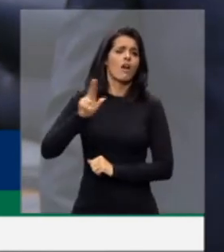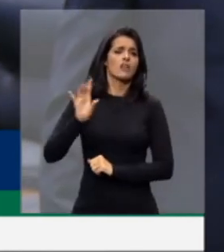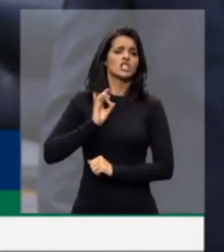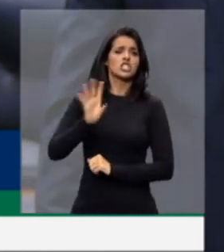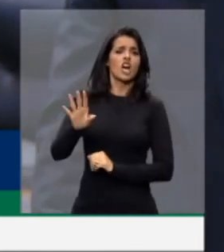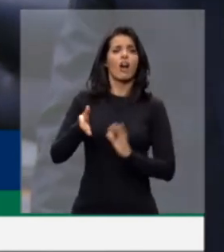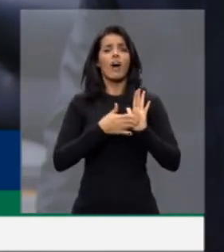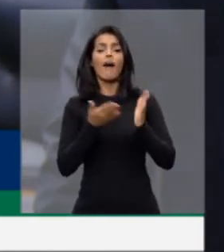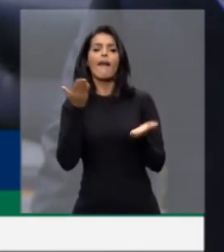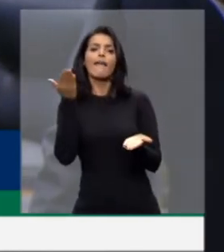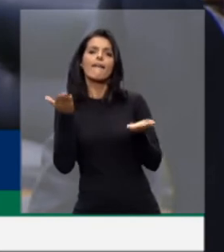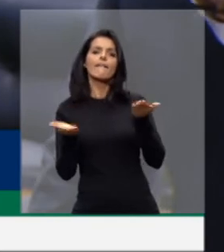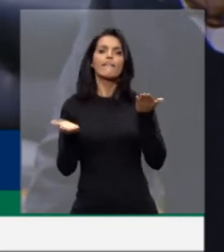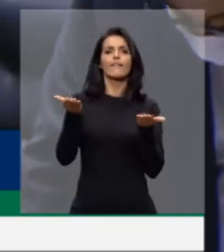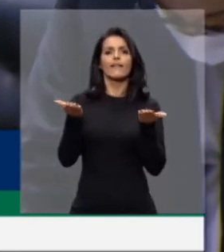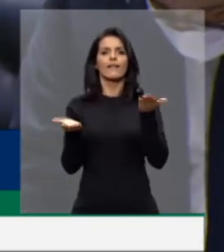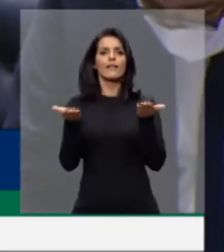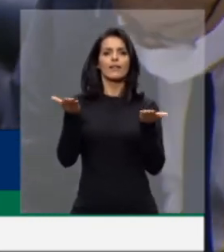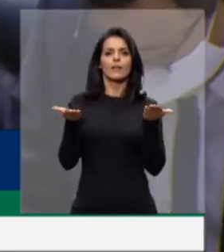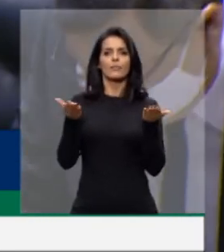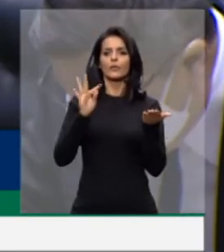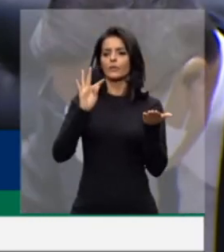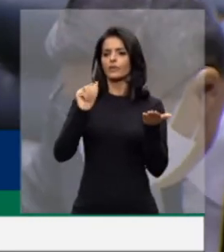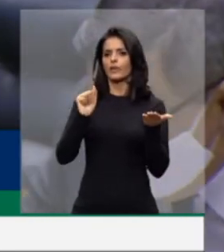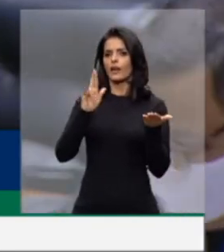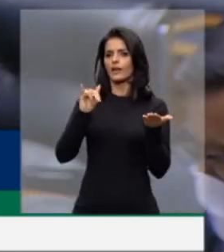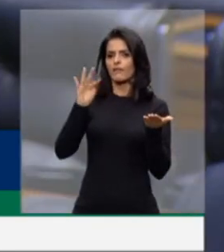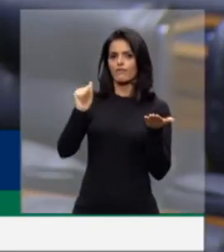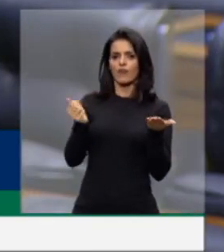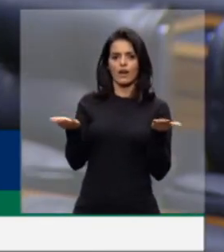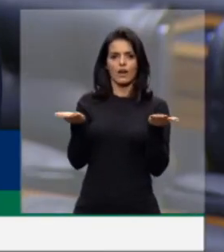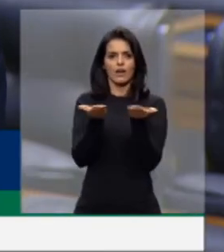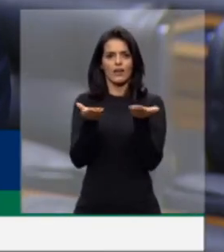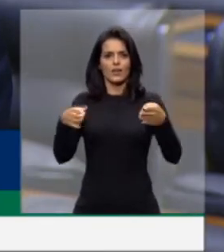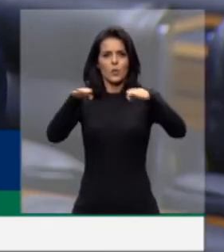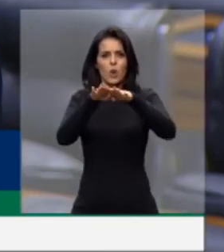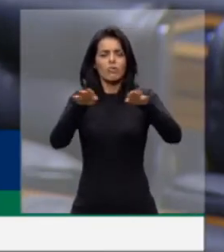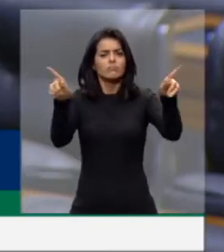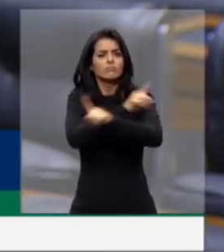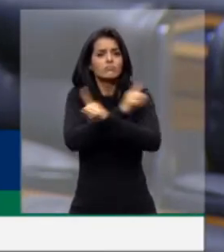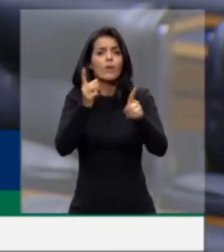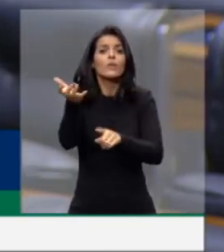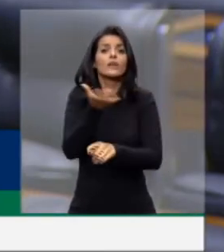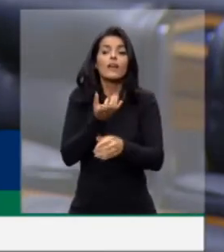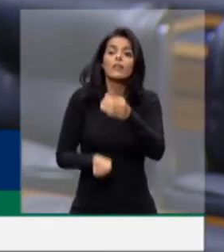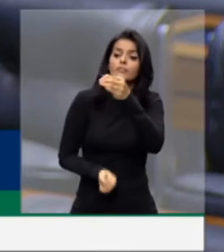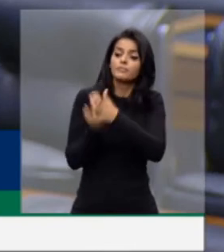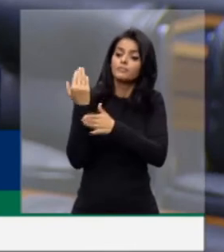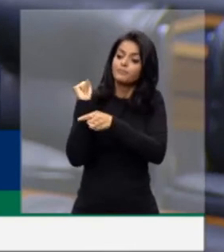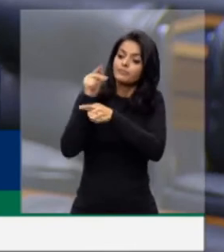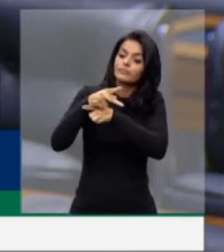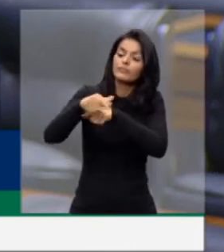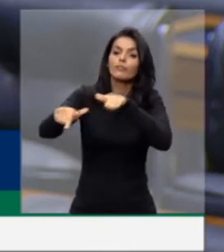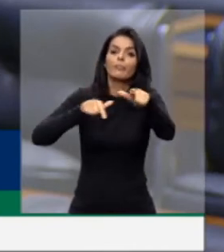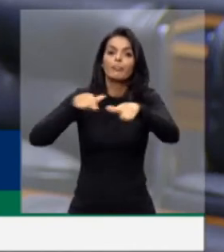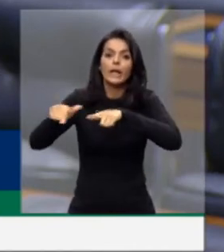QUEREMOS UMA POLÍTICA DE APOIO A ENERGIAS RENOVÁVEIS NO BRASIL E NÃO MEDIDA QUE VENHA FAZER EQUILÍBRIO DE TARIFA NO PAÍS APENAS, NÓS QUER COMEMOS MAIS, NÓS